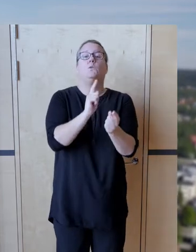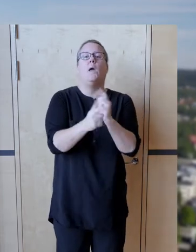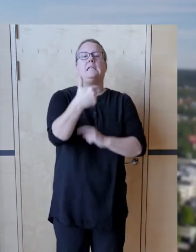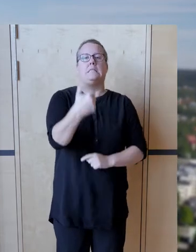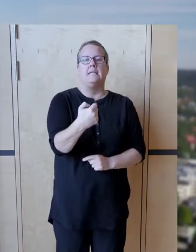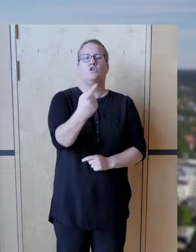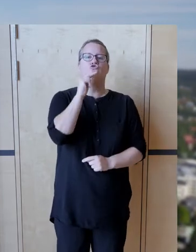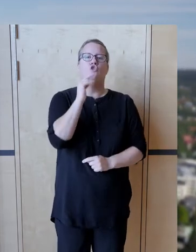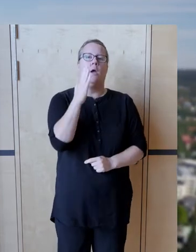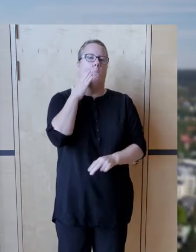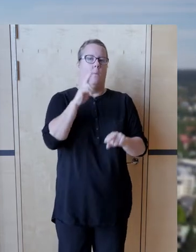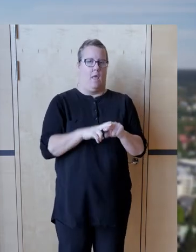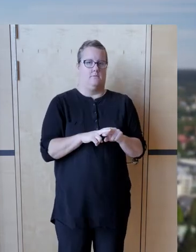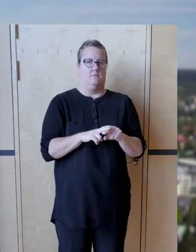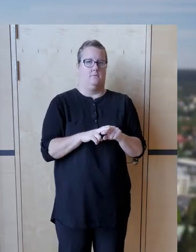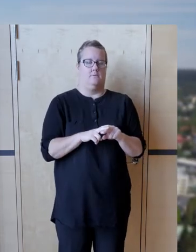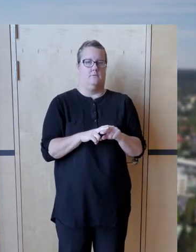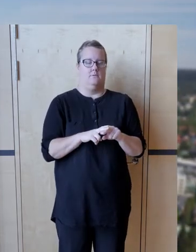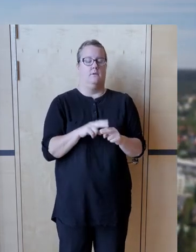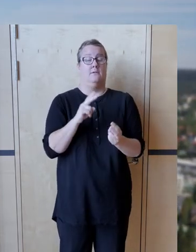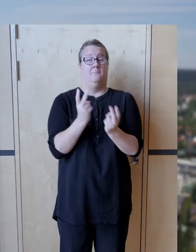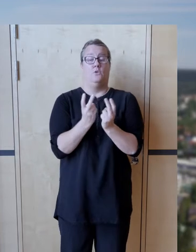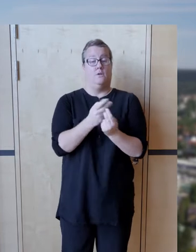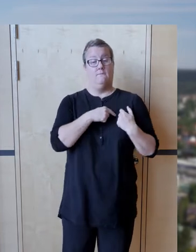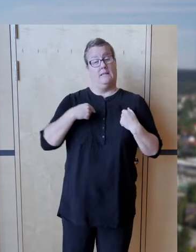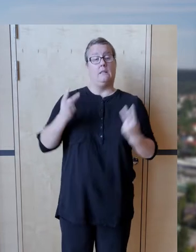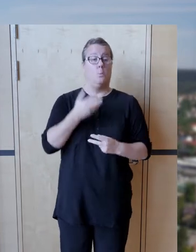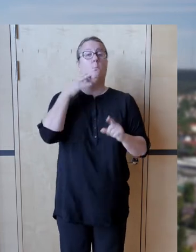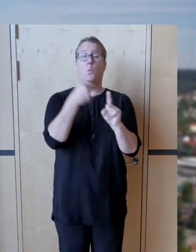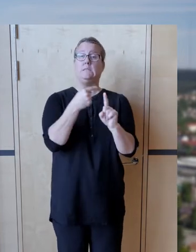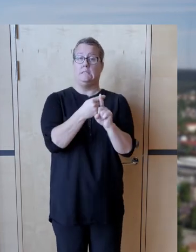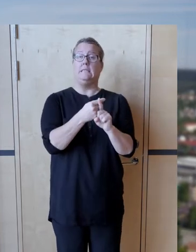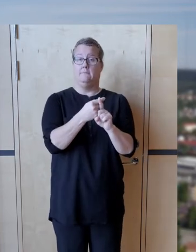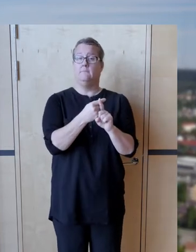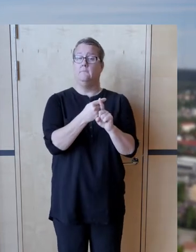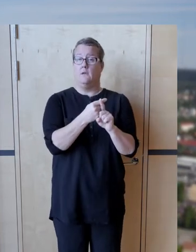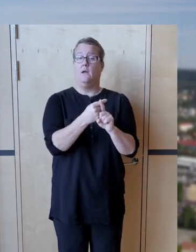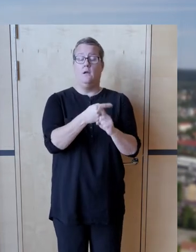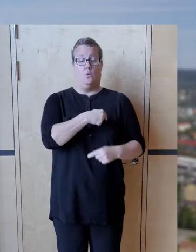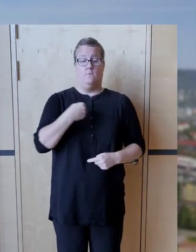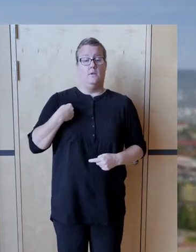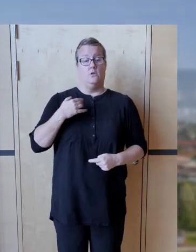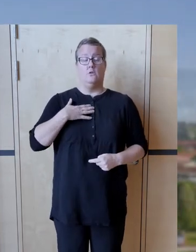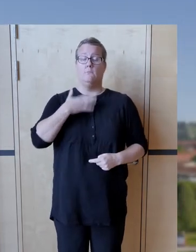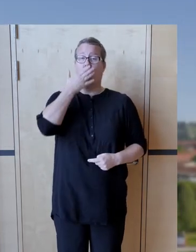Som sagt till oss positiva Till dig Ja vi ställer väldigt positiva till att eventuellt bli verklighet och att man kommer ta